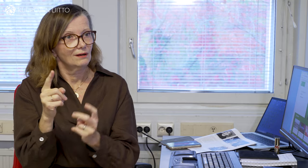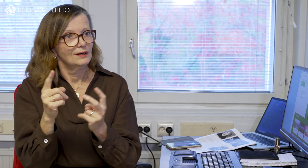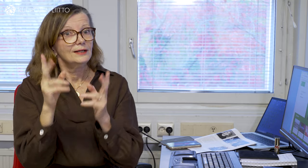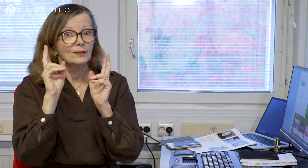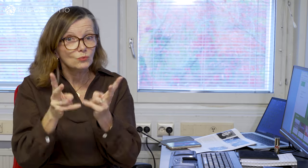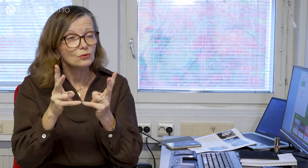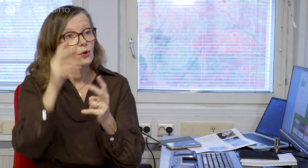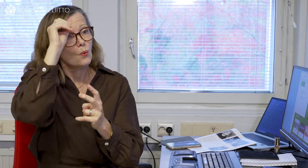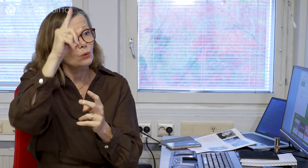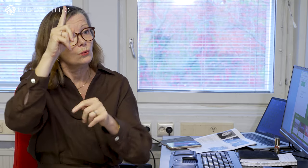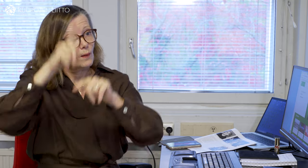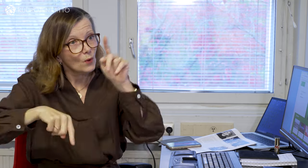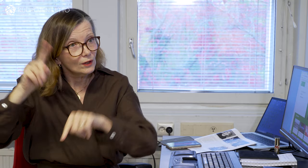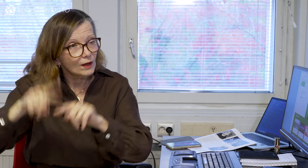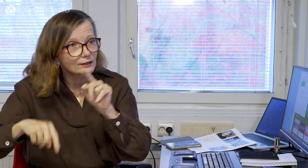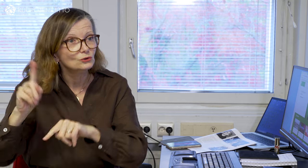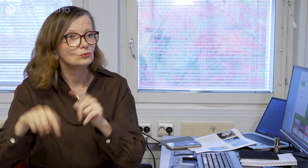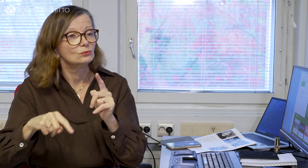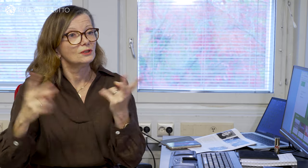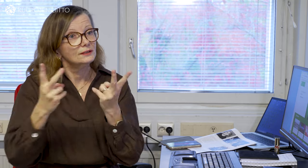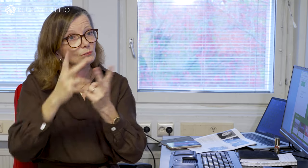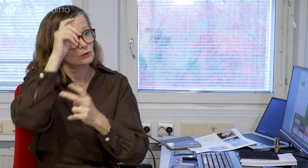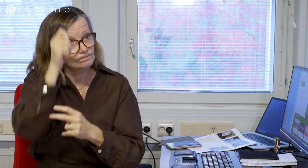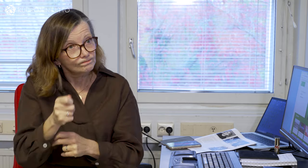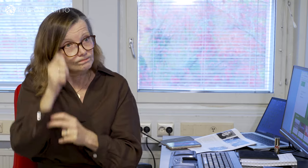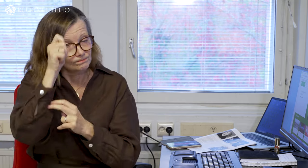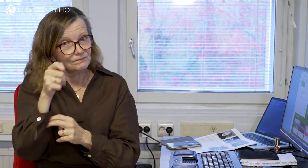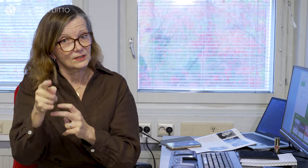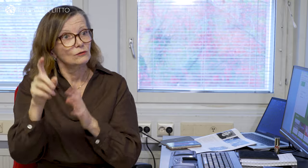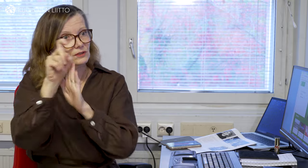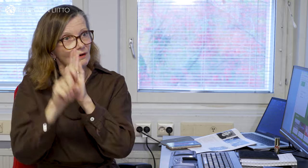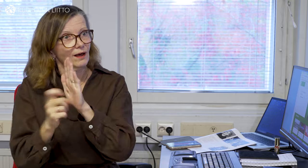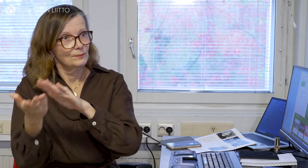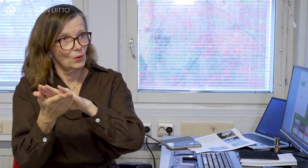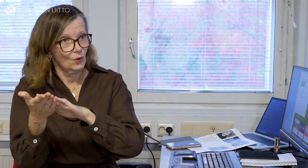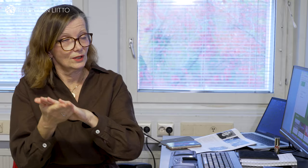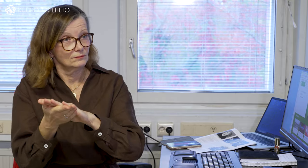Lain lähtökohtana on kulttuurisen moninaisuuden kunnioittaminen.